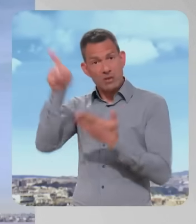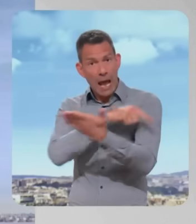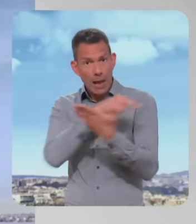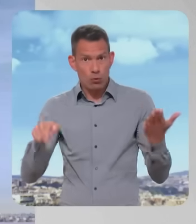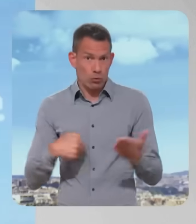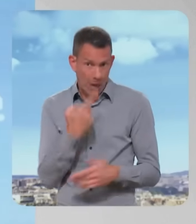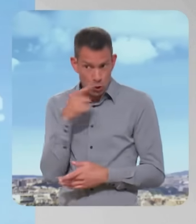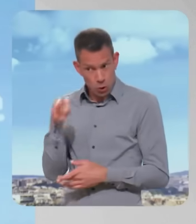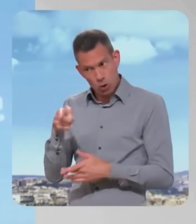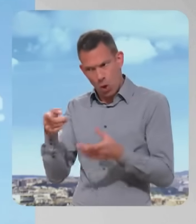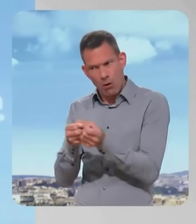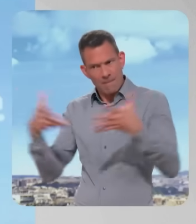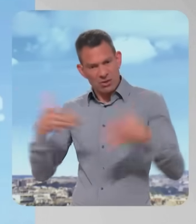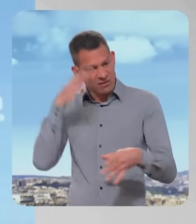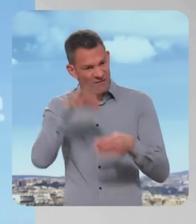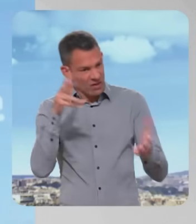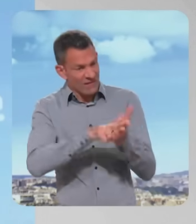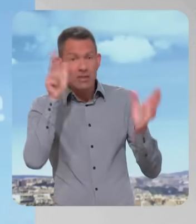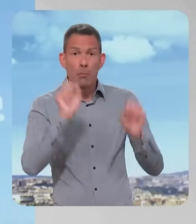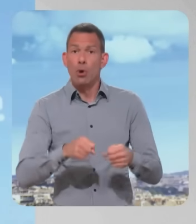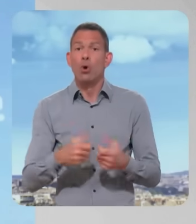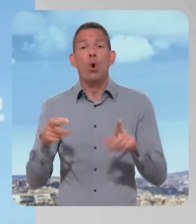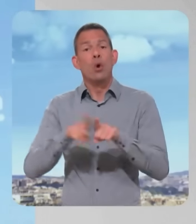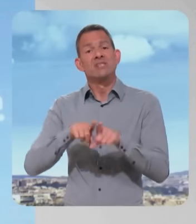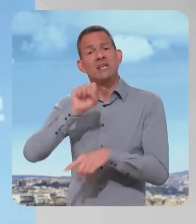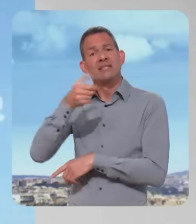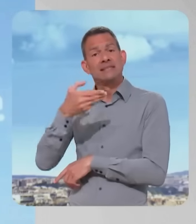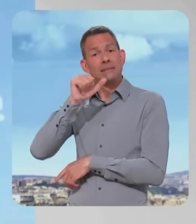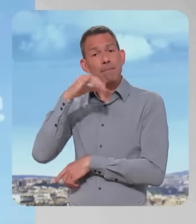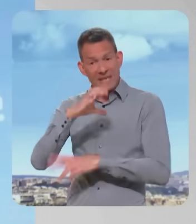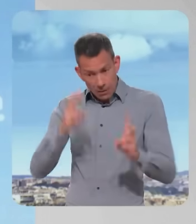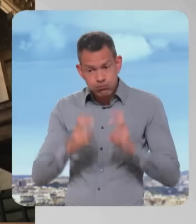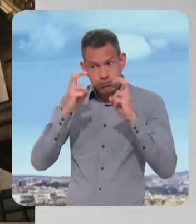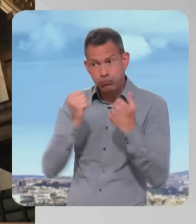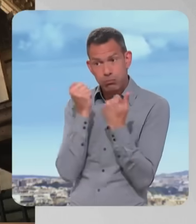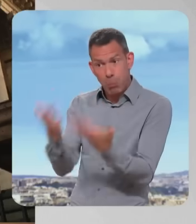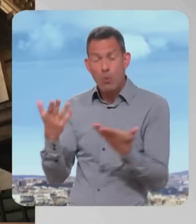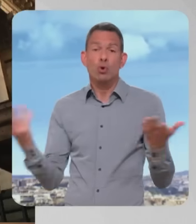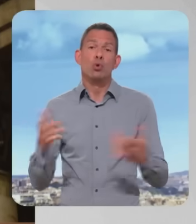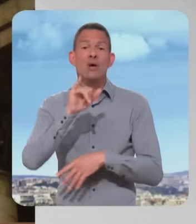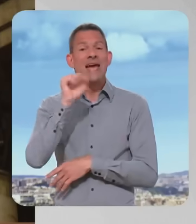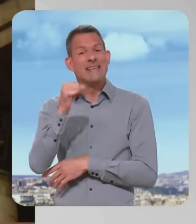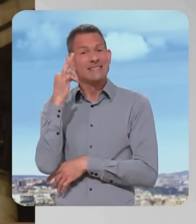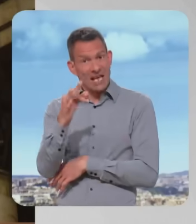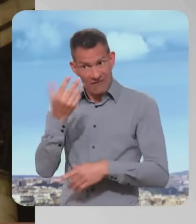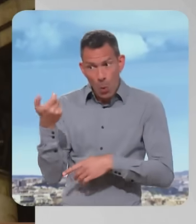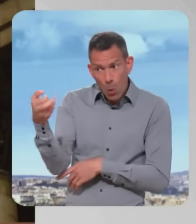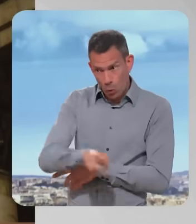T.Sotto: Il n'y a pas de négociations sur le programme? M.Bompard: On va appliquer notre programme dans une situation de majorité relative.